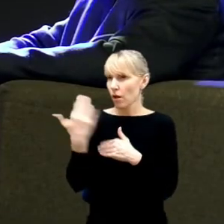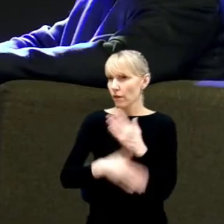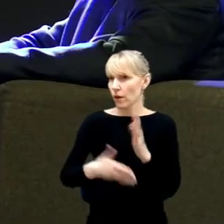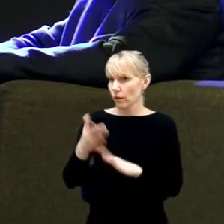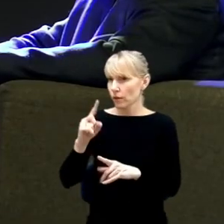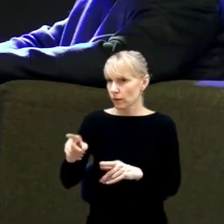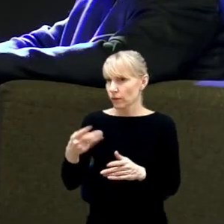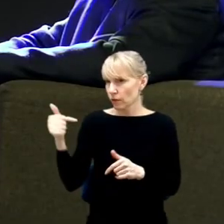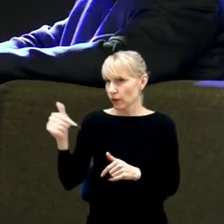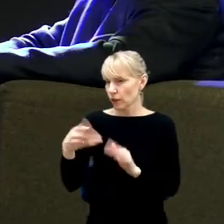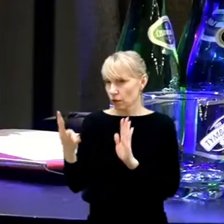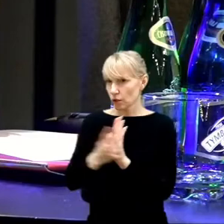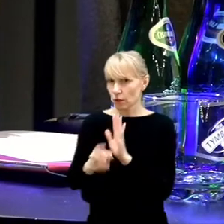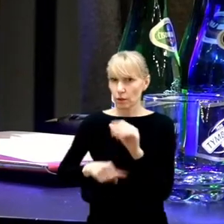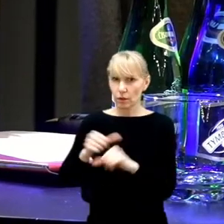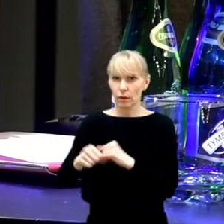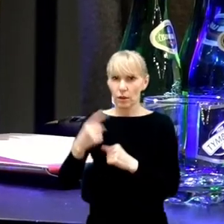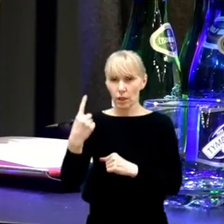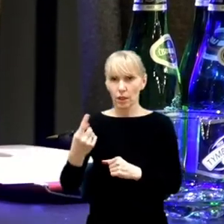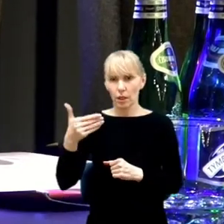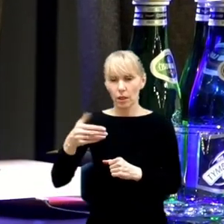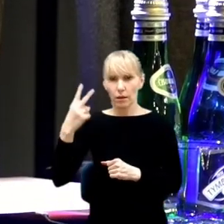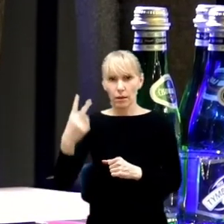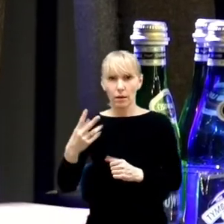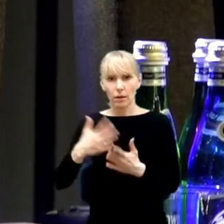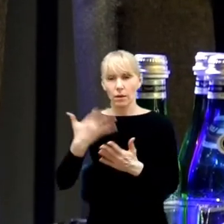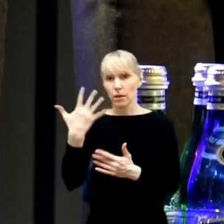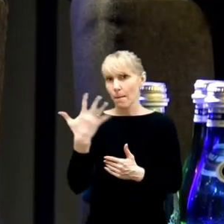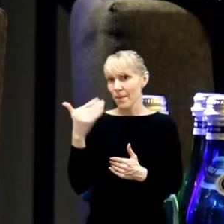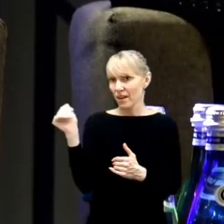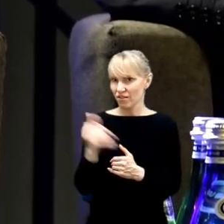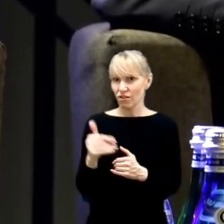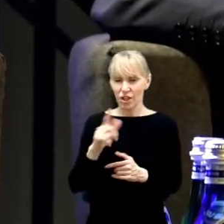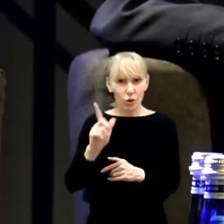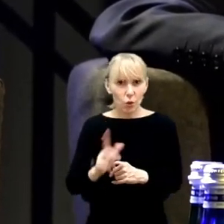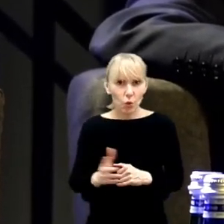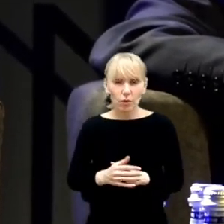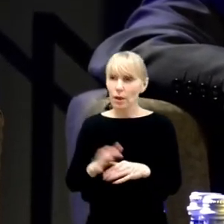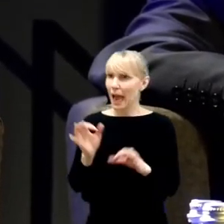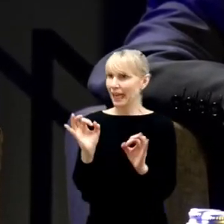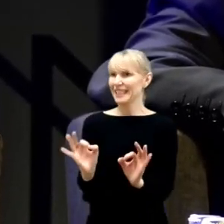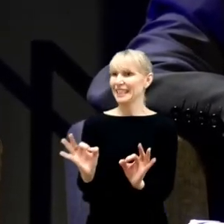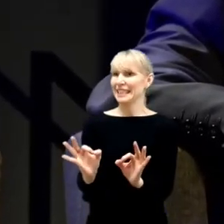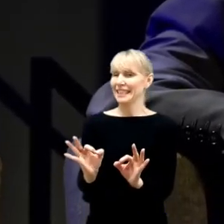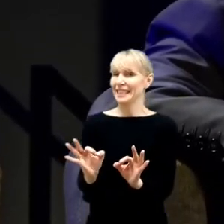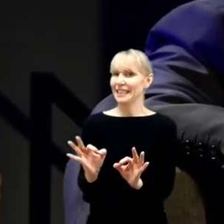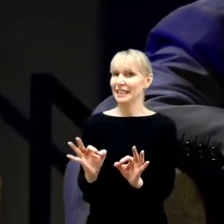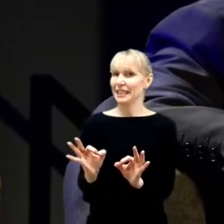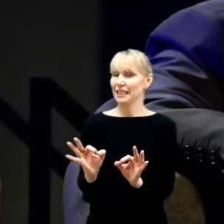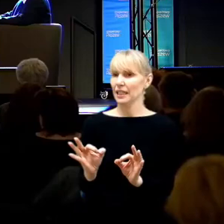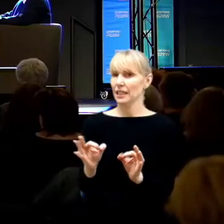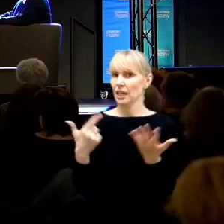to metr kwadratowy kosztował około 5 tysięcy, dzisiaj kosztuje 7 800.